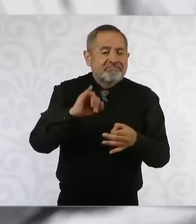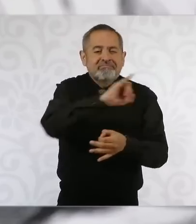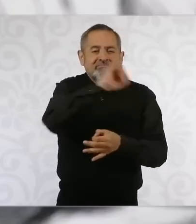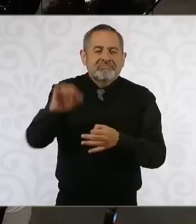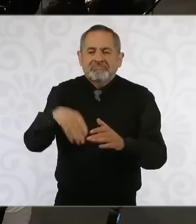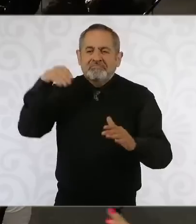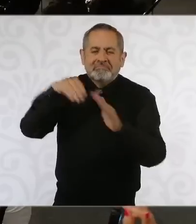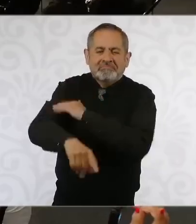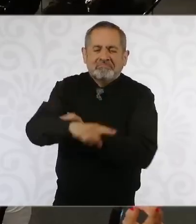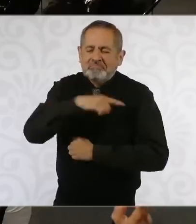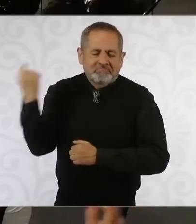ya terminamos hoy para